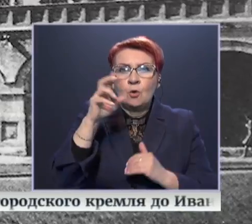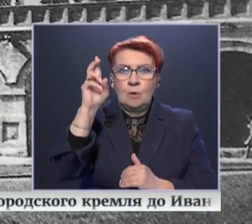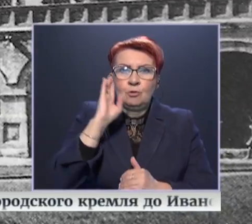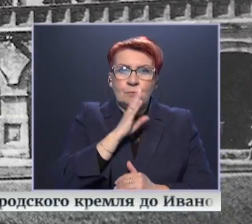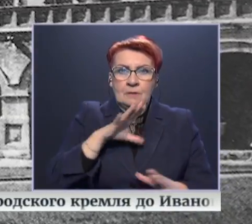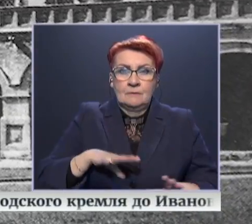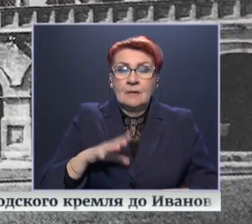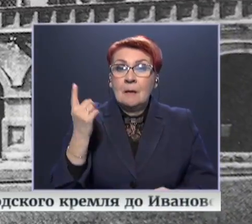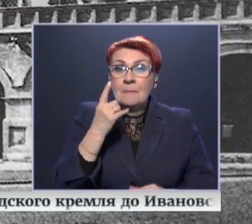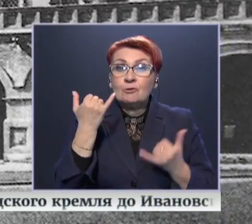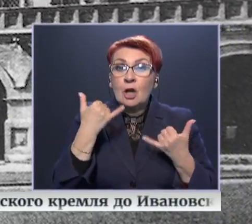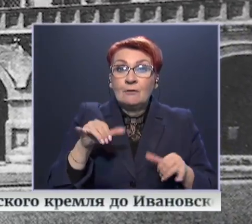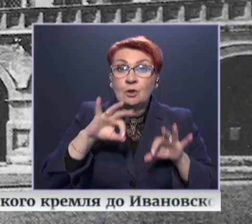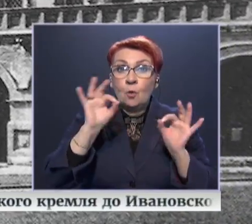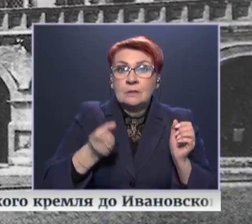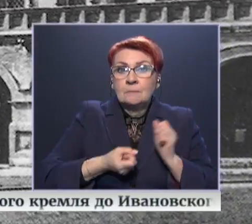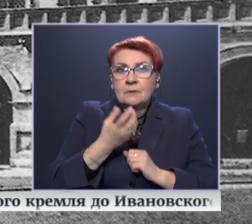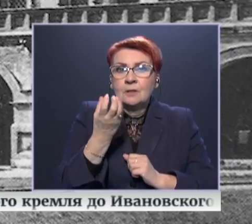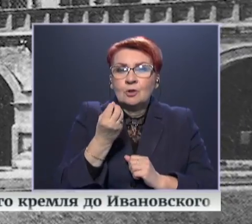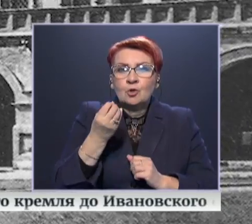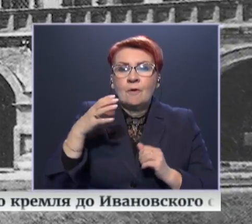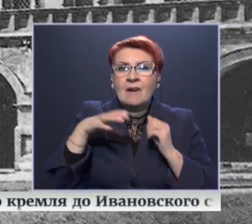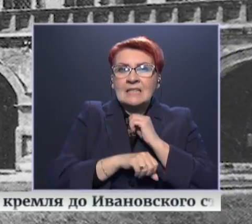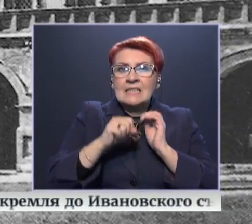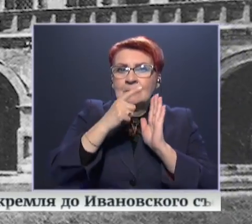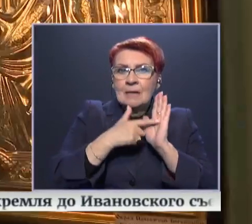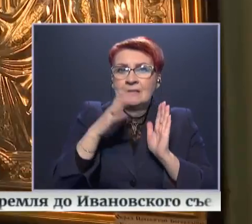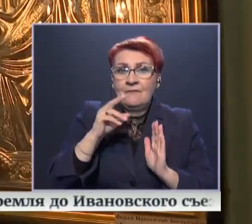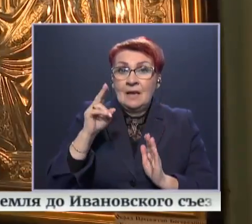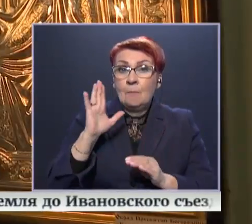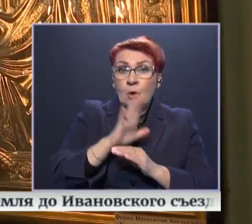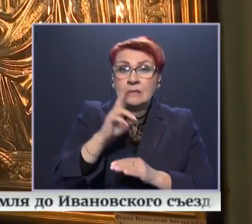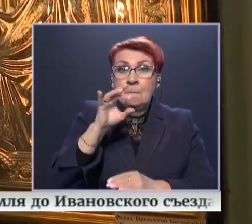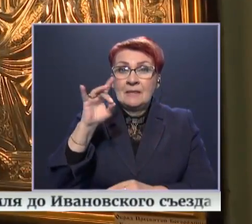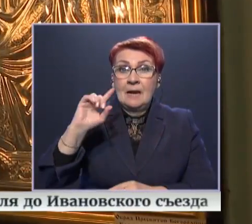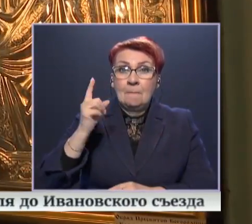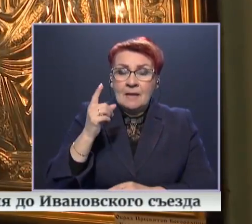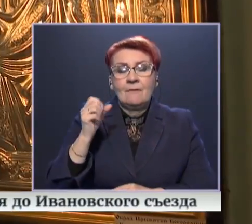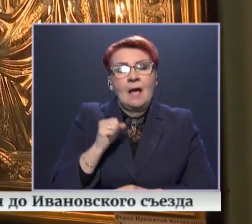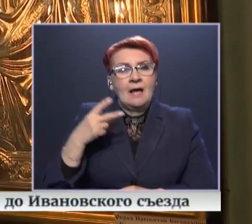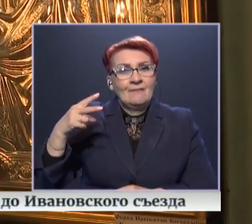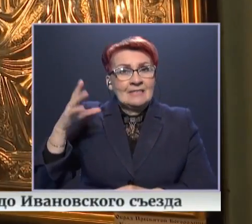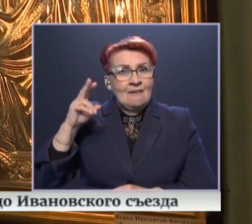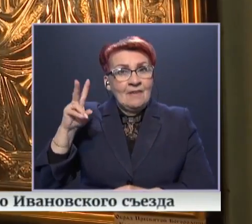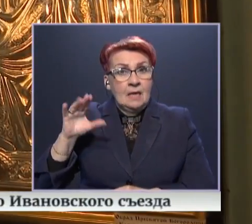чудотворный образ появился в обители еще в конце 17 века по указу Петра I А в 20 веке он был утерян второй